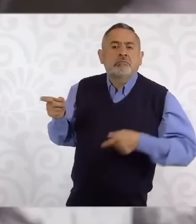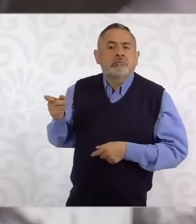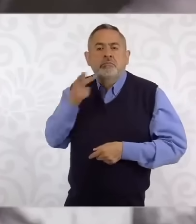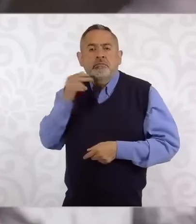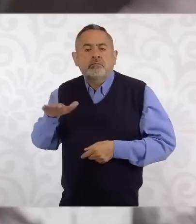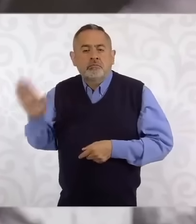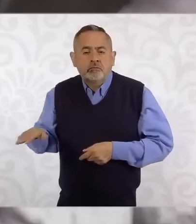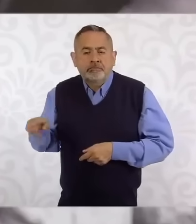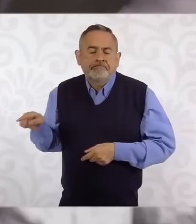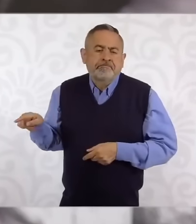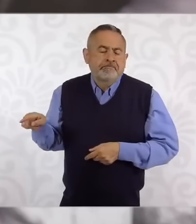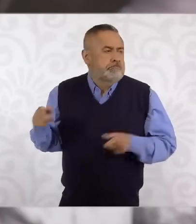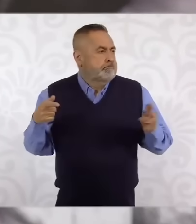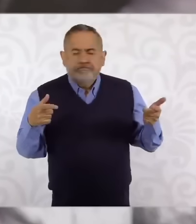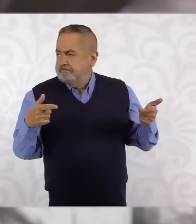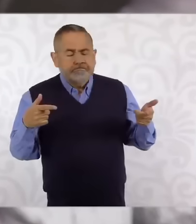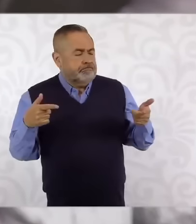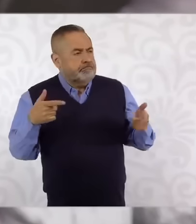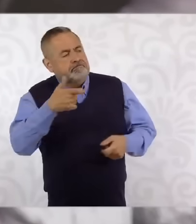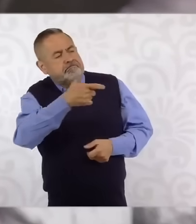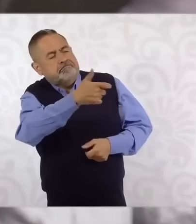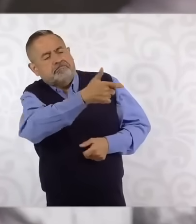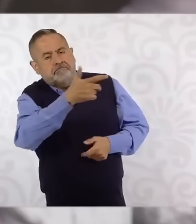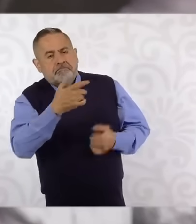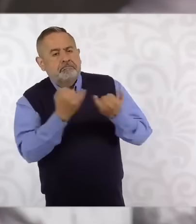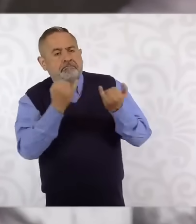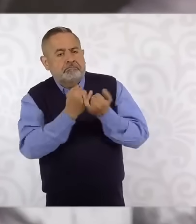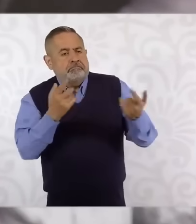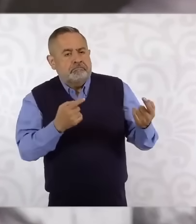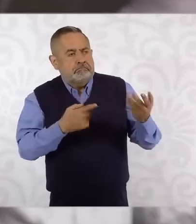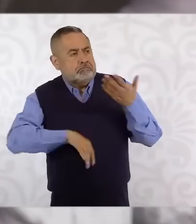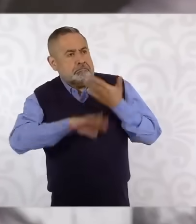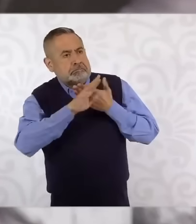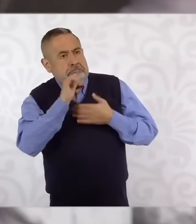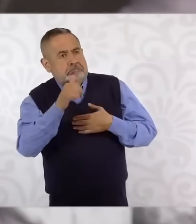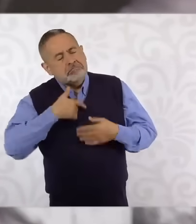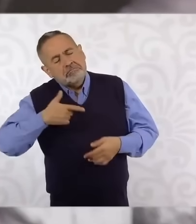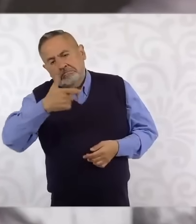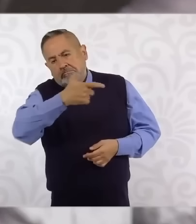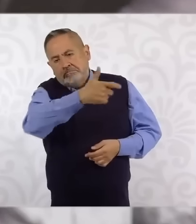y el resto del personal en defensa de su vida, pues tuvo que hacer uso de su armamento en apego